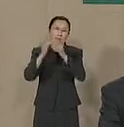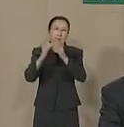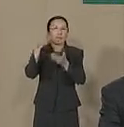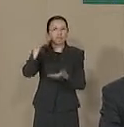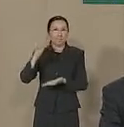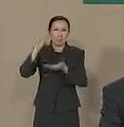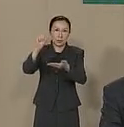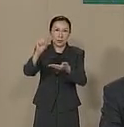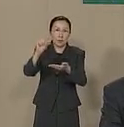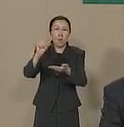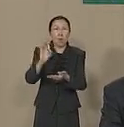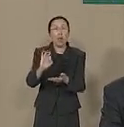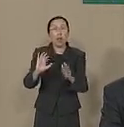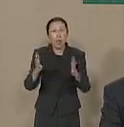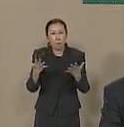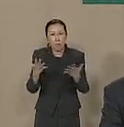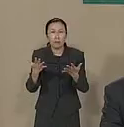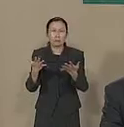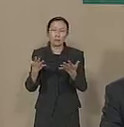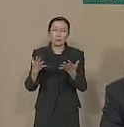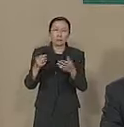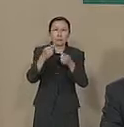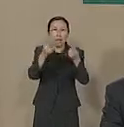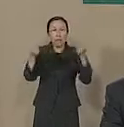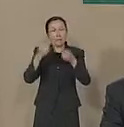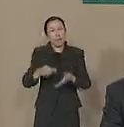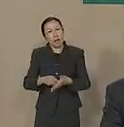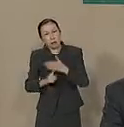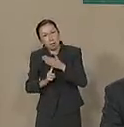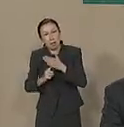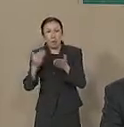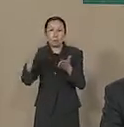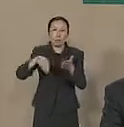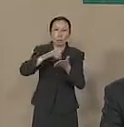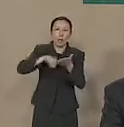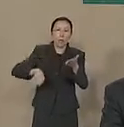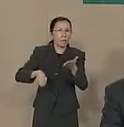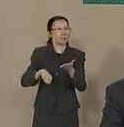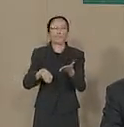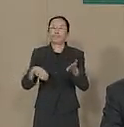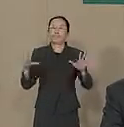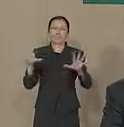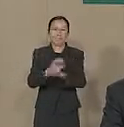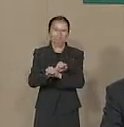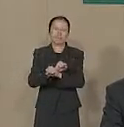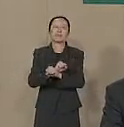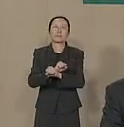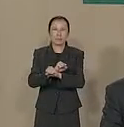進学をあきらめたり 中途退学 こういう子供さんを ひとりでも つくっては なりません